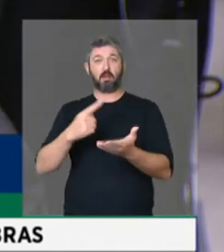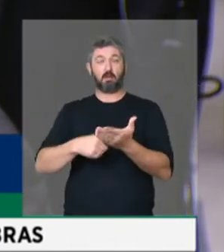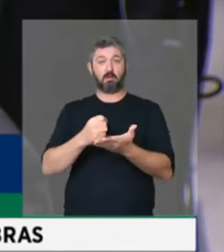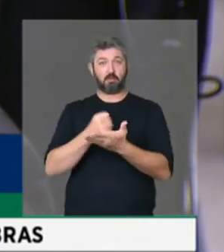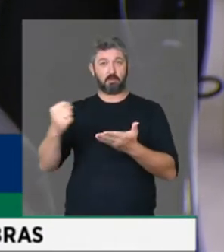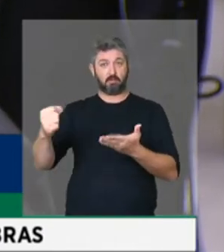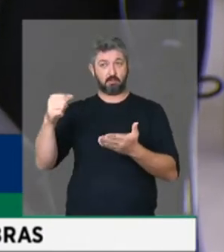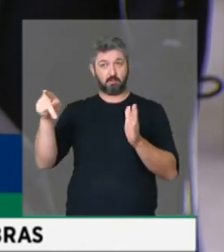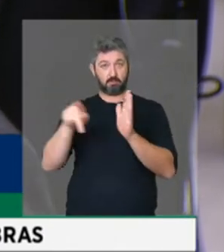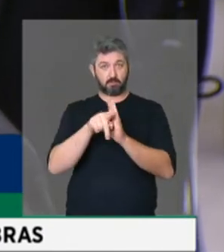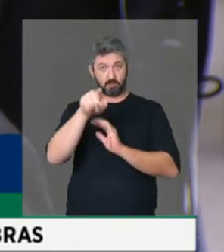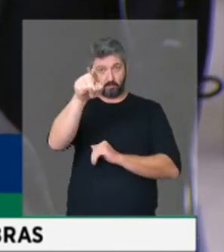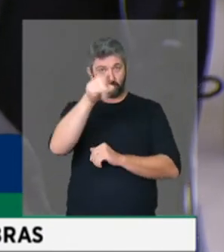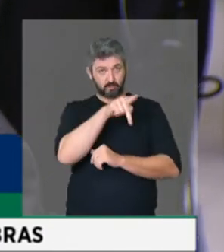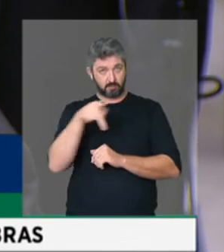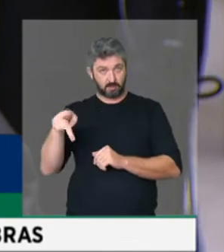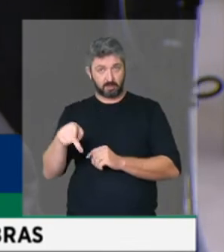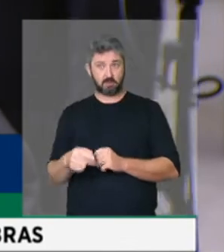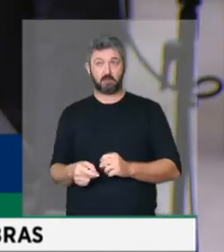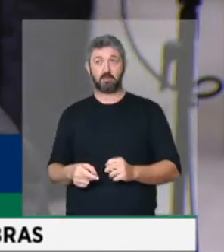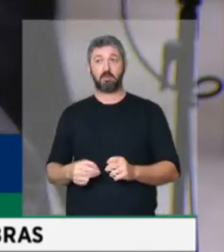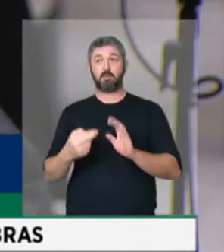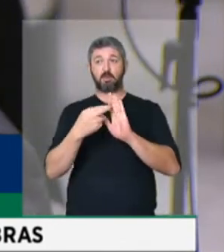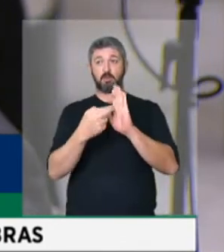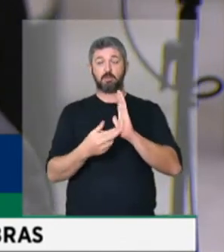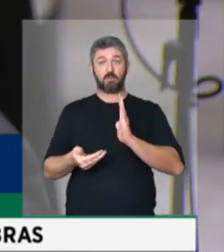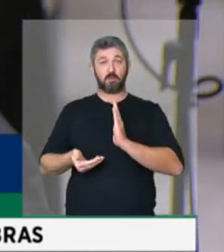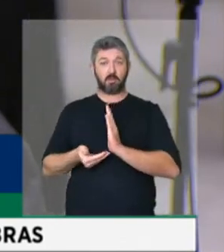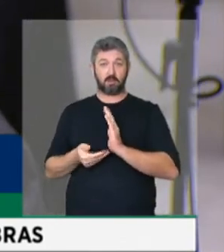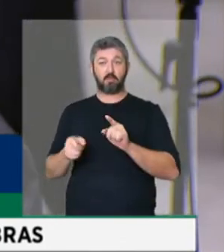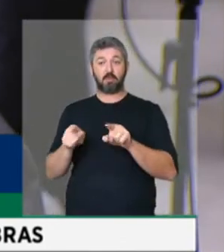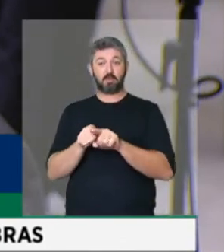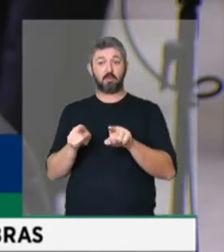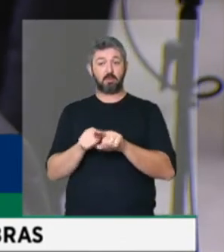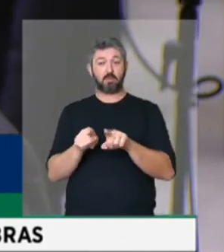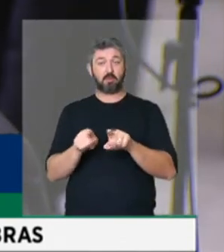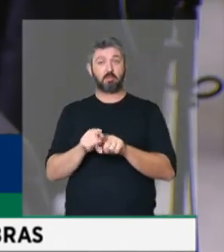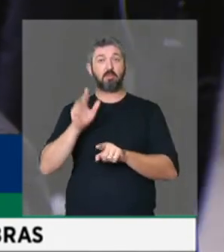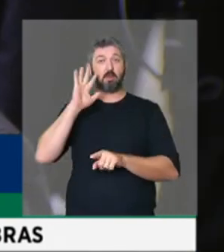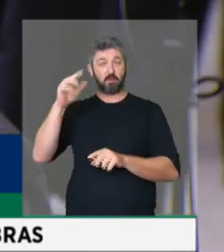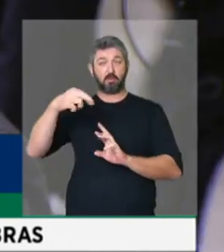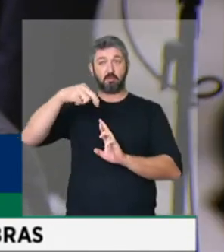DEFESA DE UMA QUEBRA DE ACORDO POR PARTE DESSA PRESIDÊNCIA E O REGIMENTO INTERNO TAMBÉM PREVÊNO PARÁGRAFO ÚNICO DO